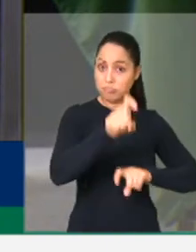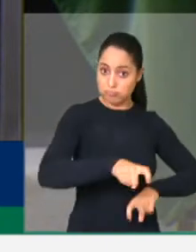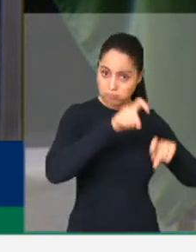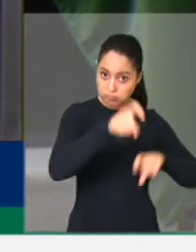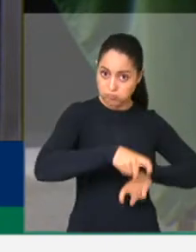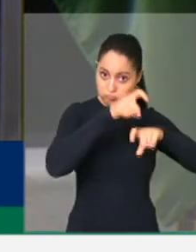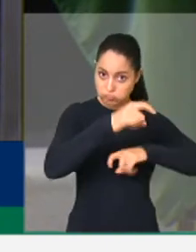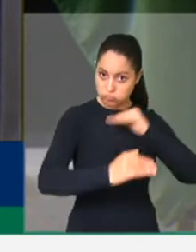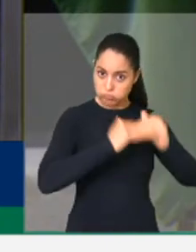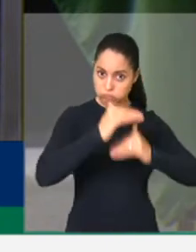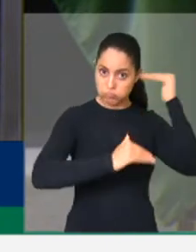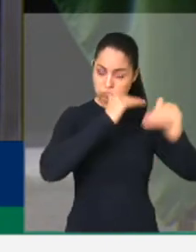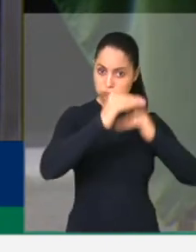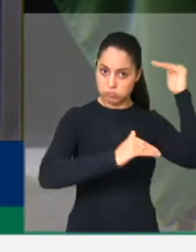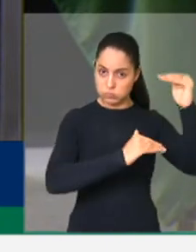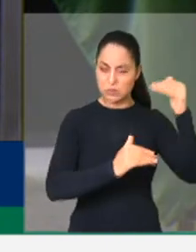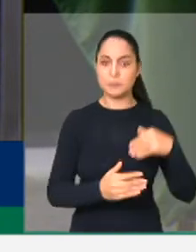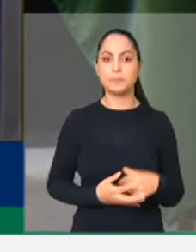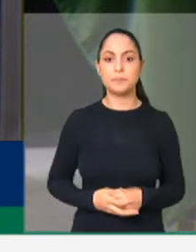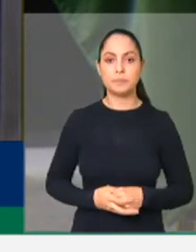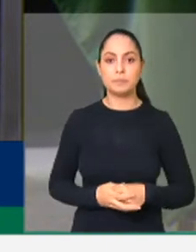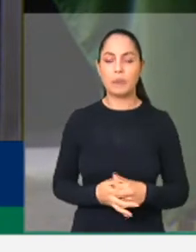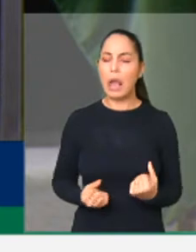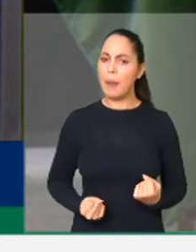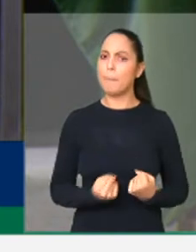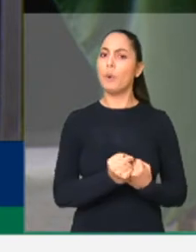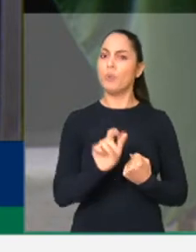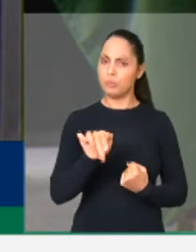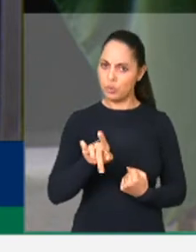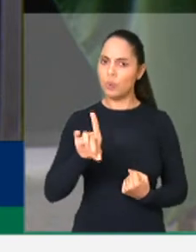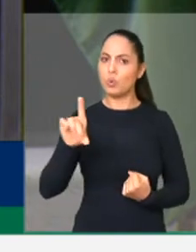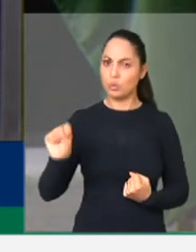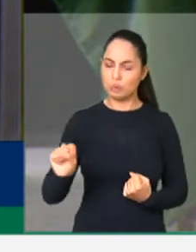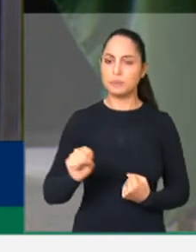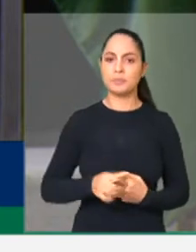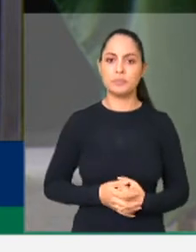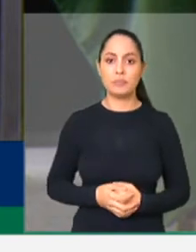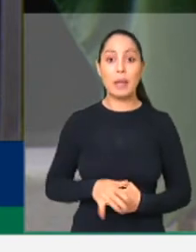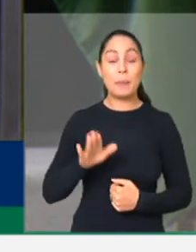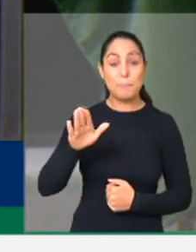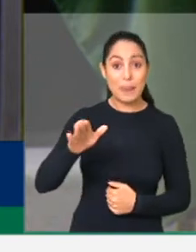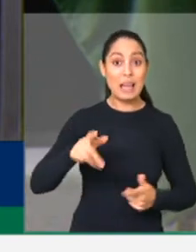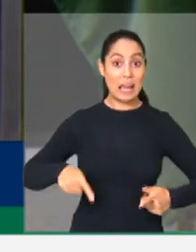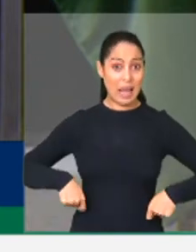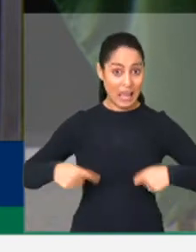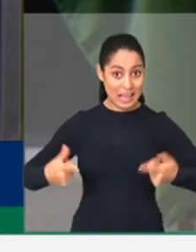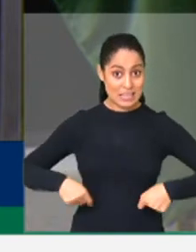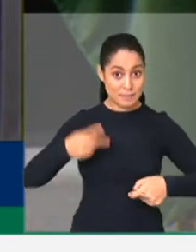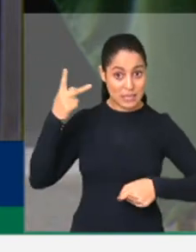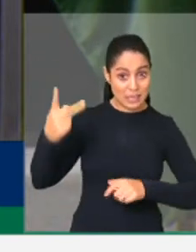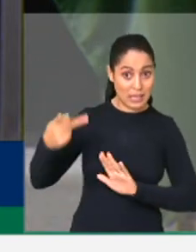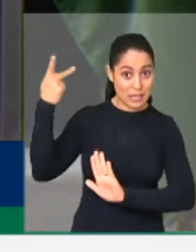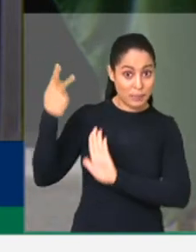NESSE SENTIDO A EMENDA DEVERIA ESTAR ACOMPANHADA DE ESTIMATIVA DE IMPACTO E CORRESPONDENTE COMPENSAÇÃO.